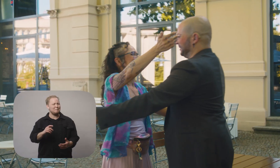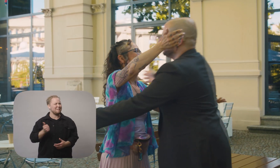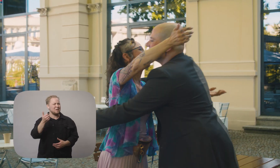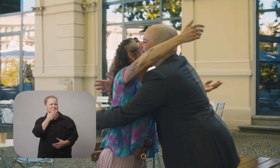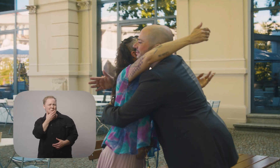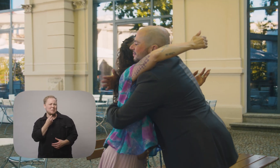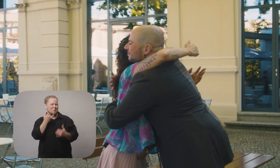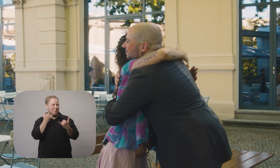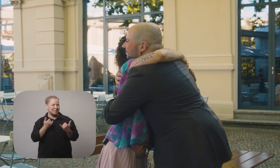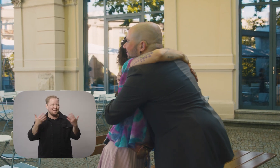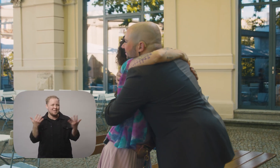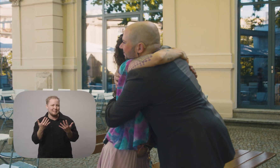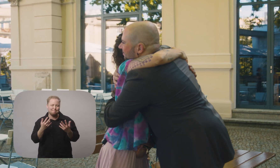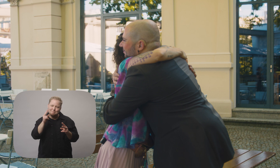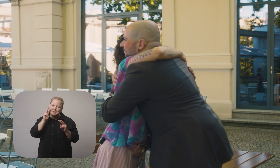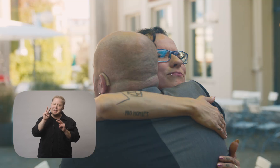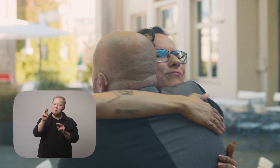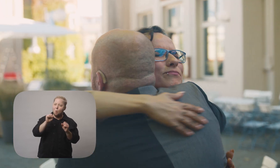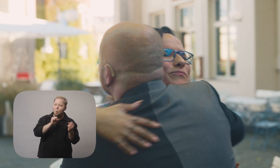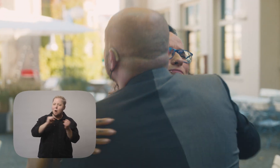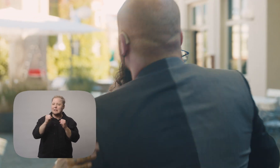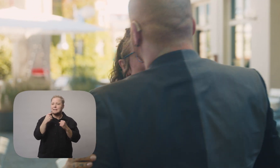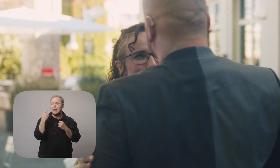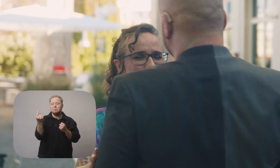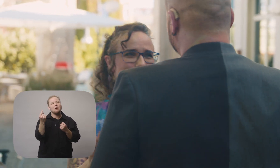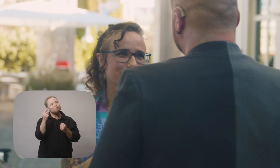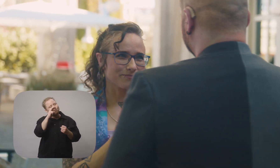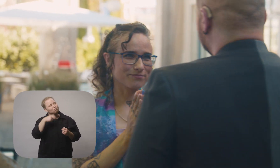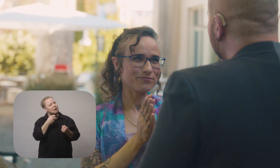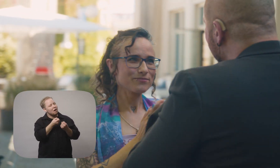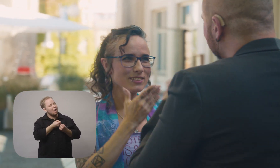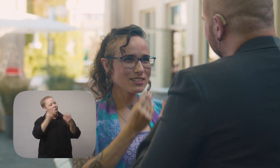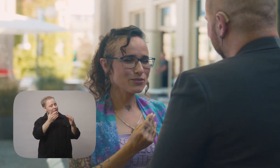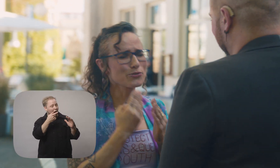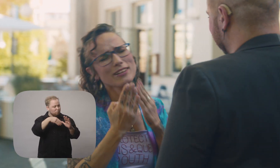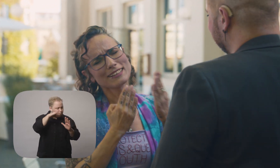Der schönste Moment für mich heute war mitzubekommen, wie Okan für sich total klar hat. Es wird nicht nach unten getreten.